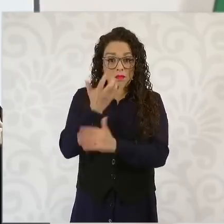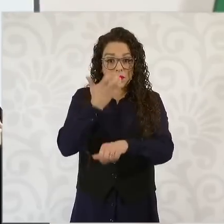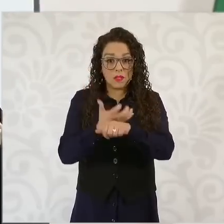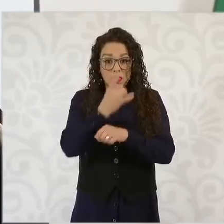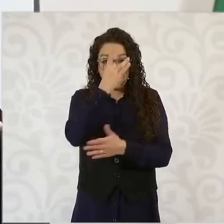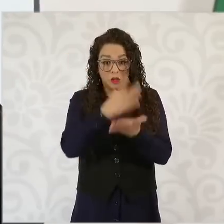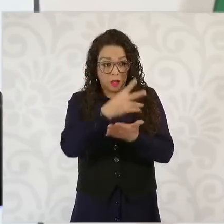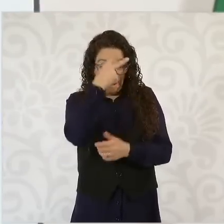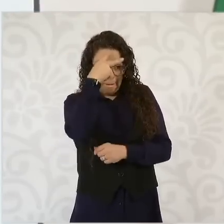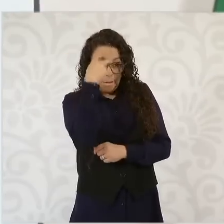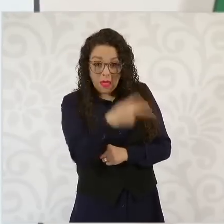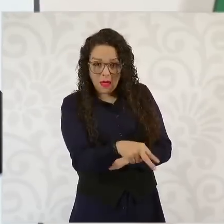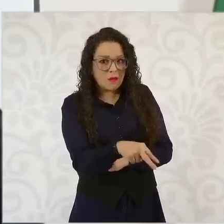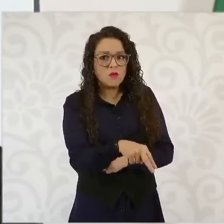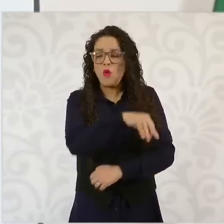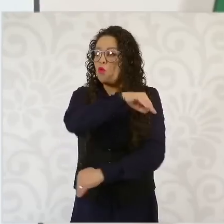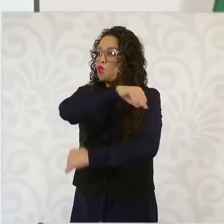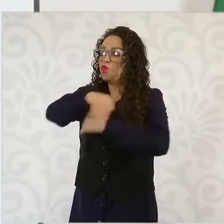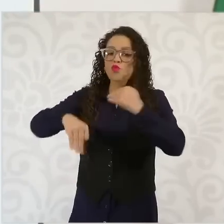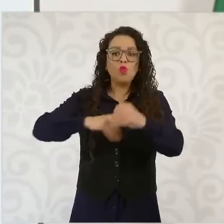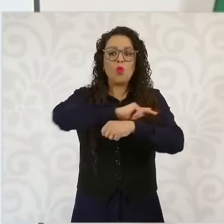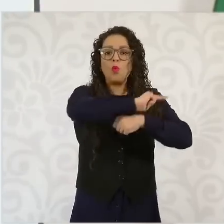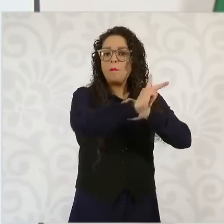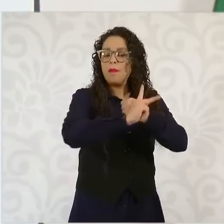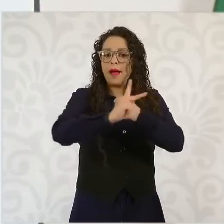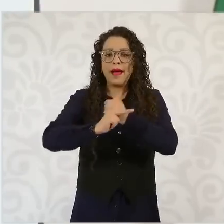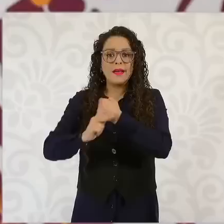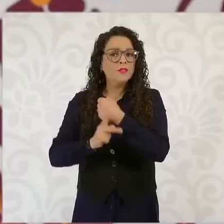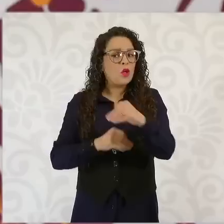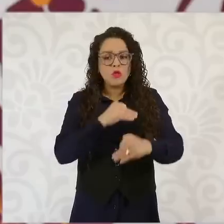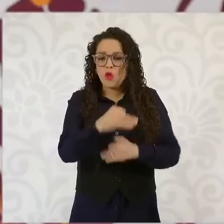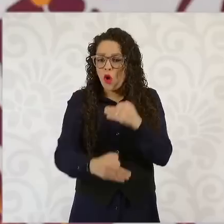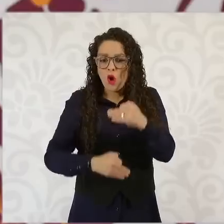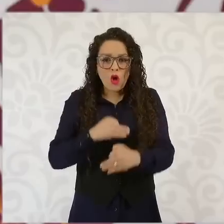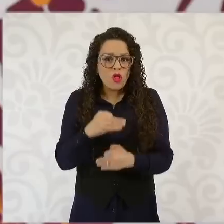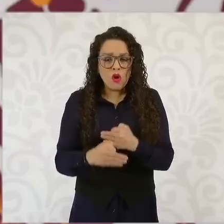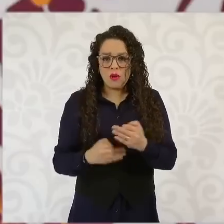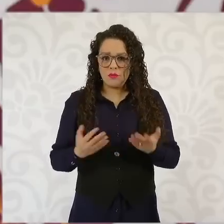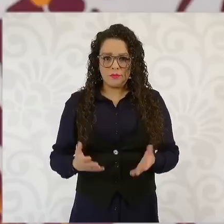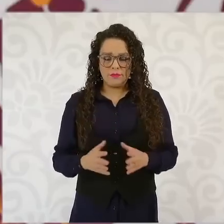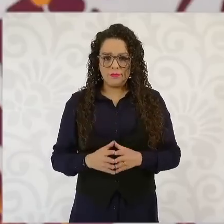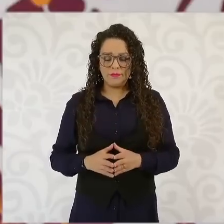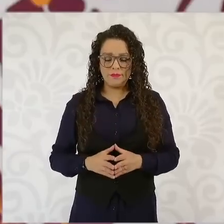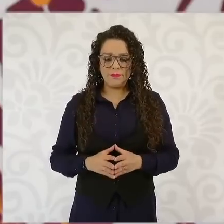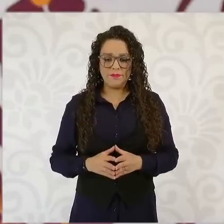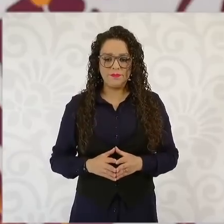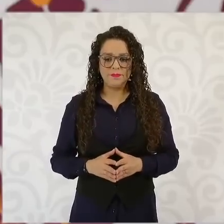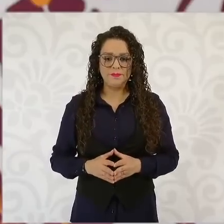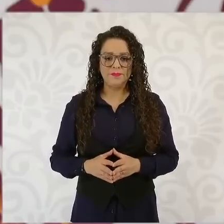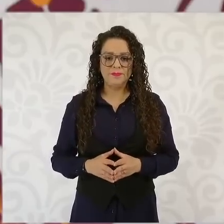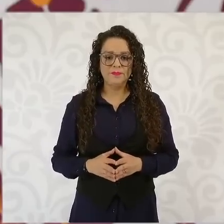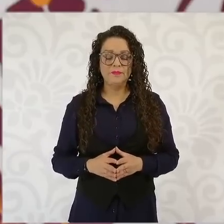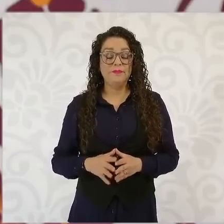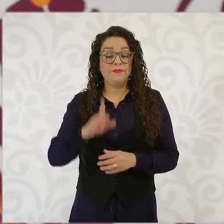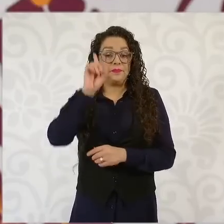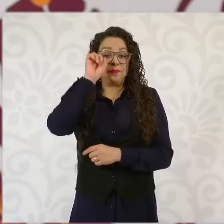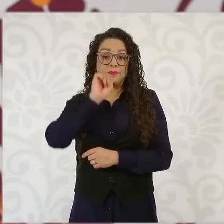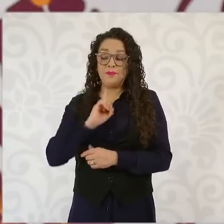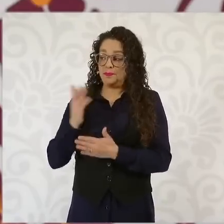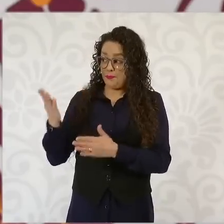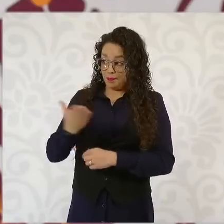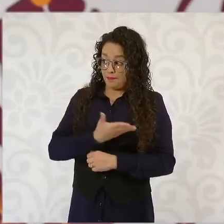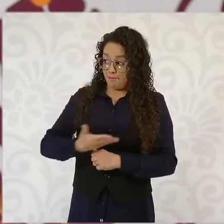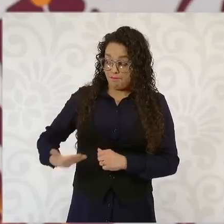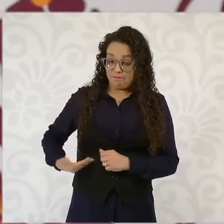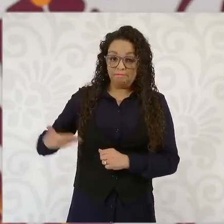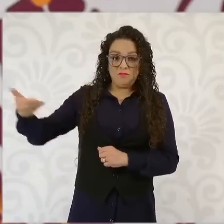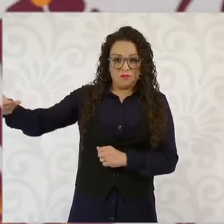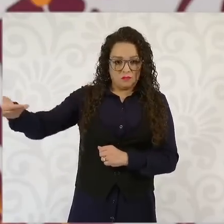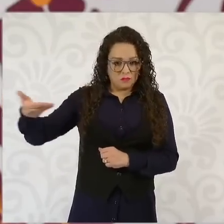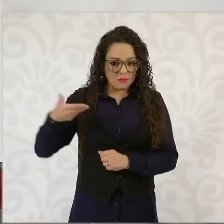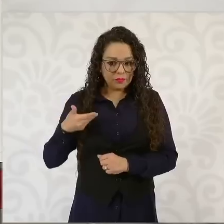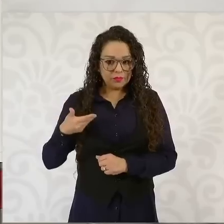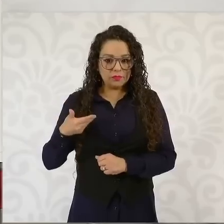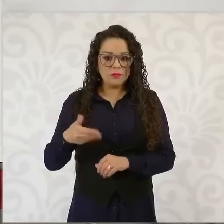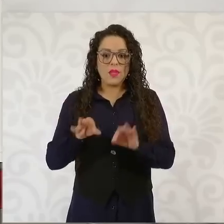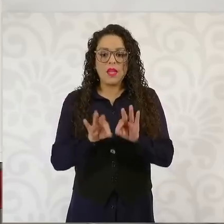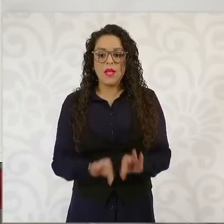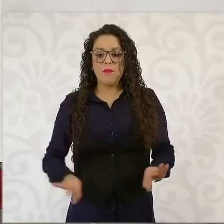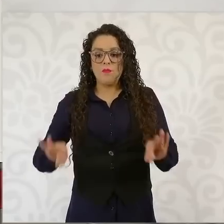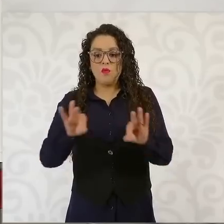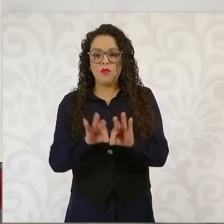a todos los países del mundo ahora ya nos pidió la presidenta Por supuesto que prepará consultas que